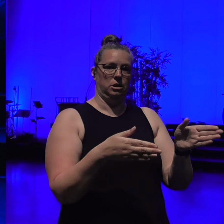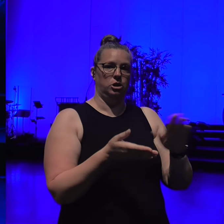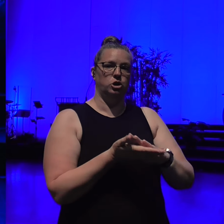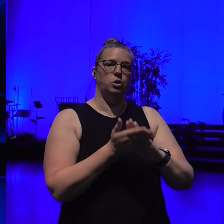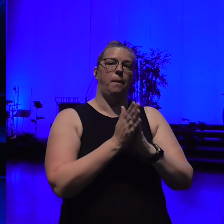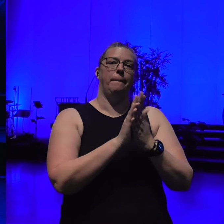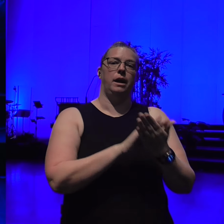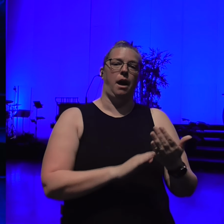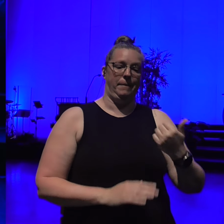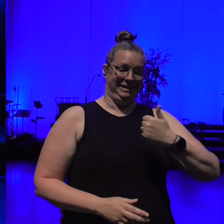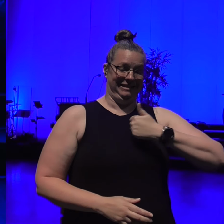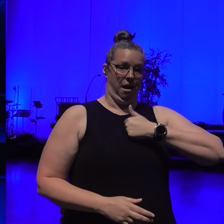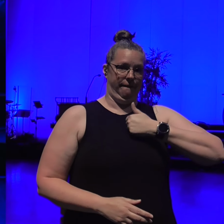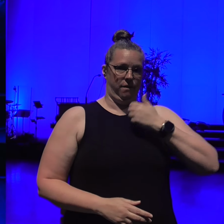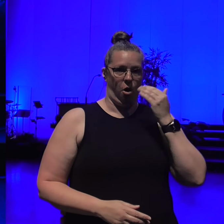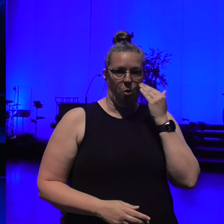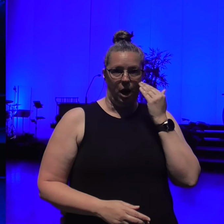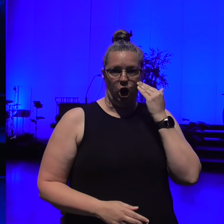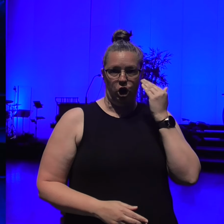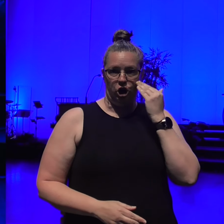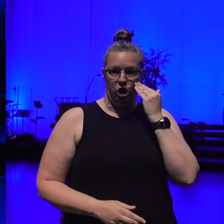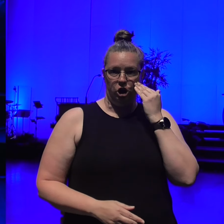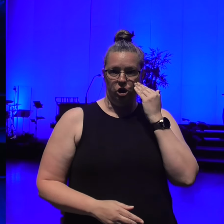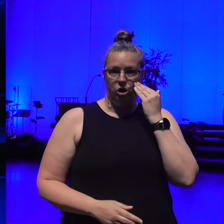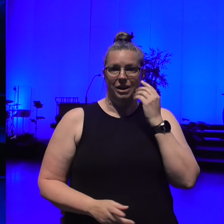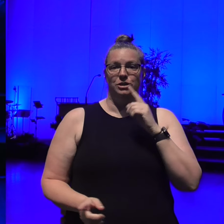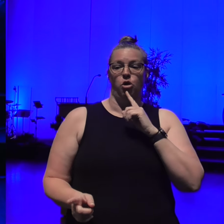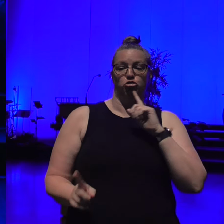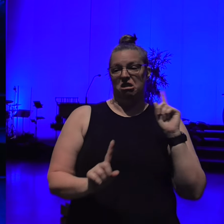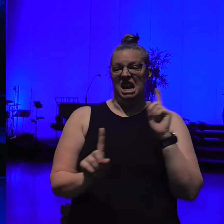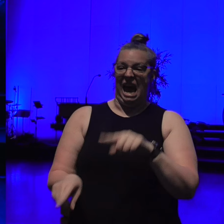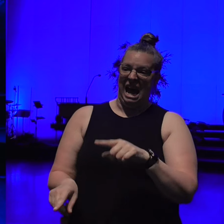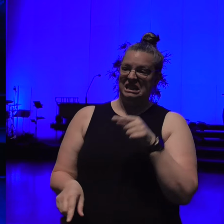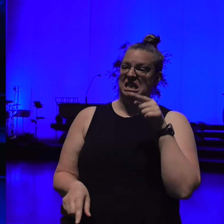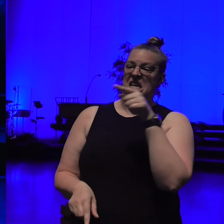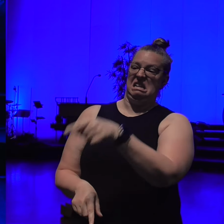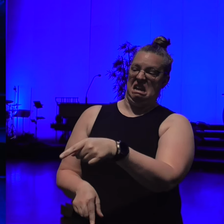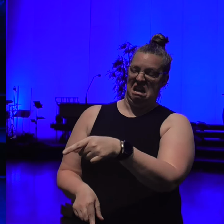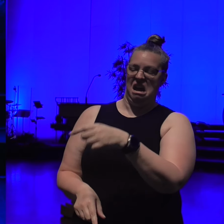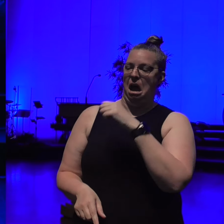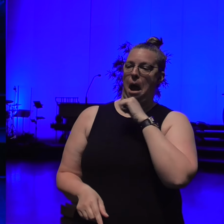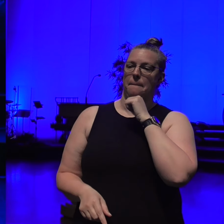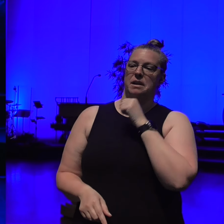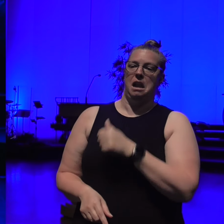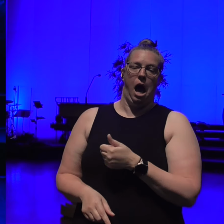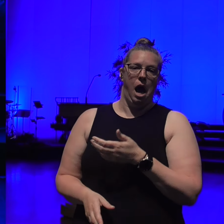su propia autoconciencia? Entonces, en lugar de reaccionar a lo que no es, puede responder con